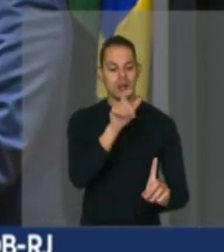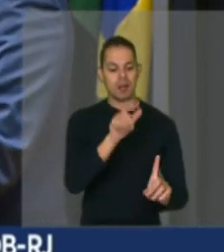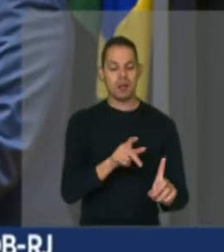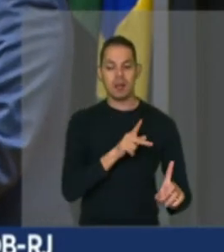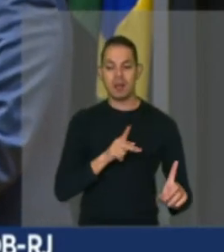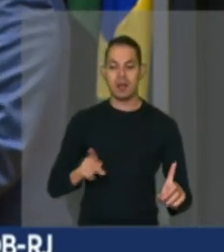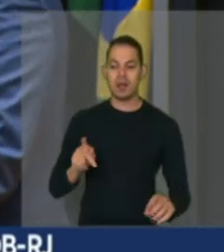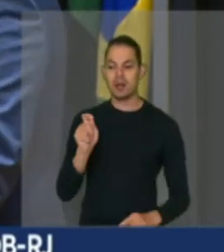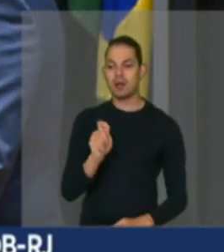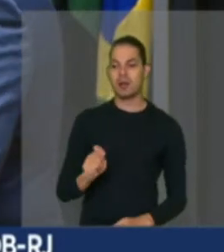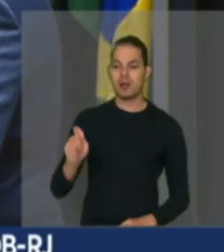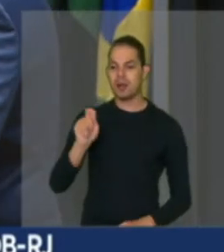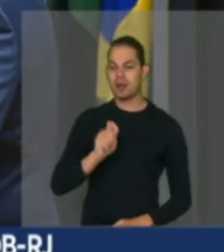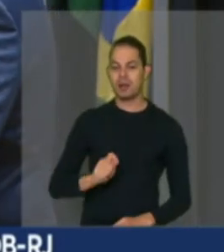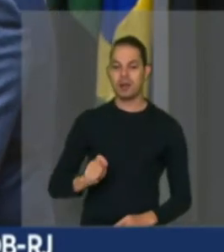DE RÁDIO E TENHO VOCÊ DO RIO DE JANEIRO JÁ INICIOU O SEU